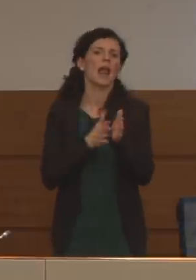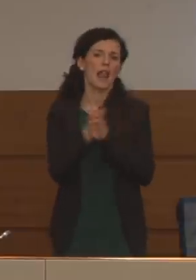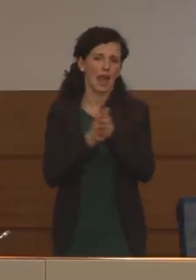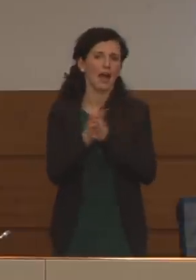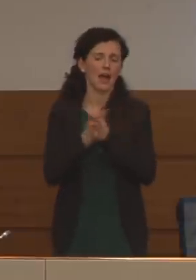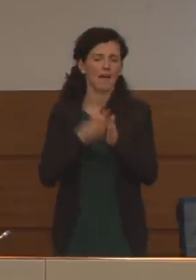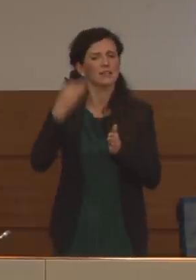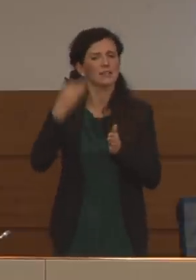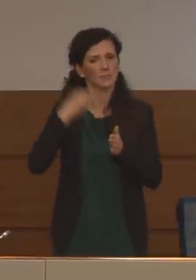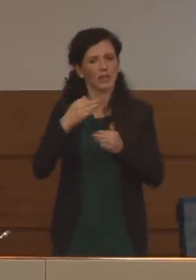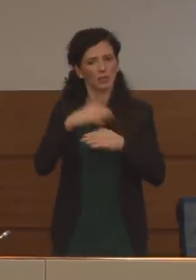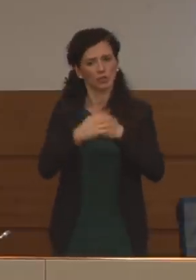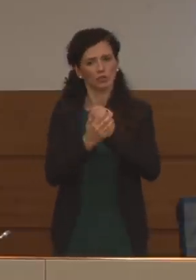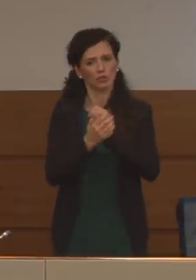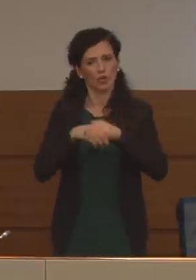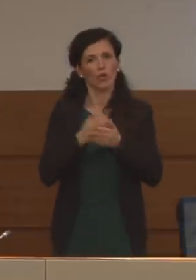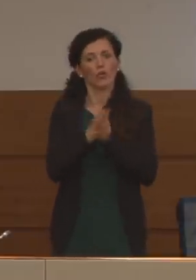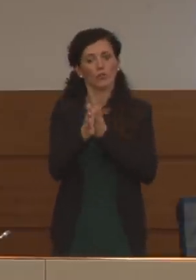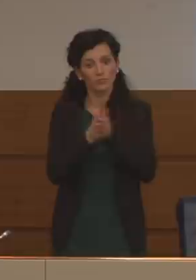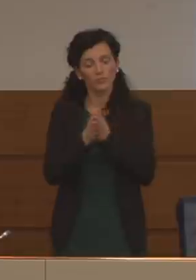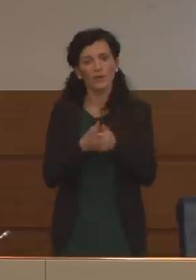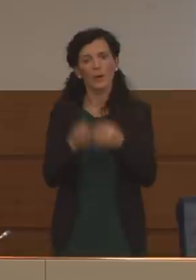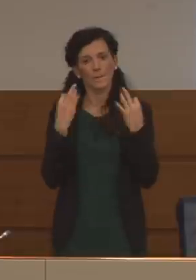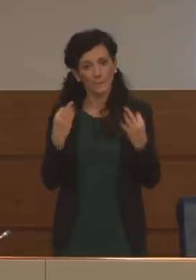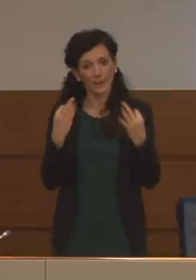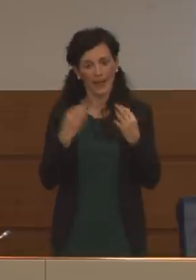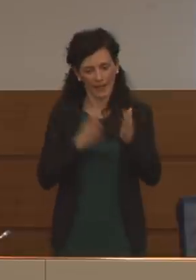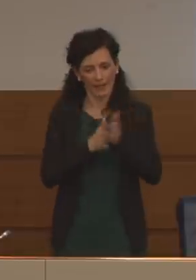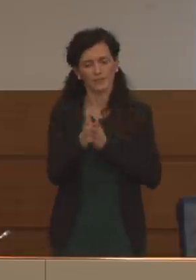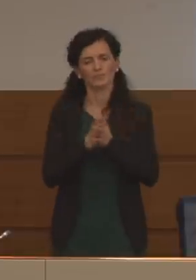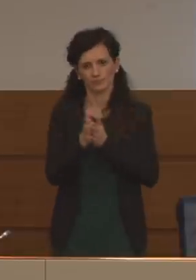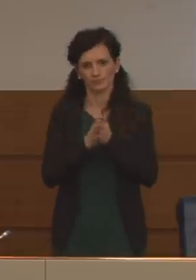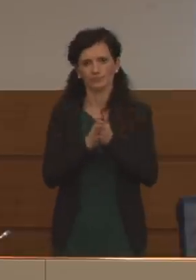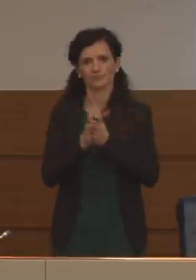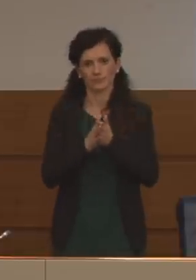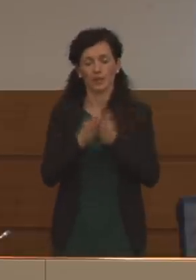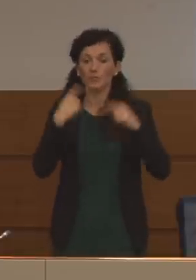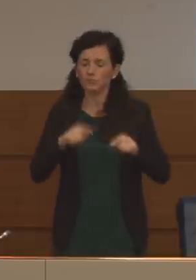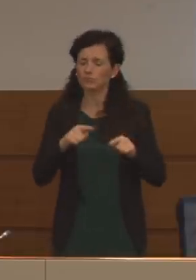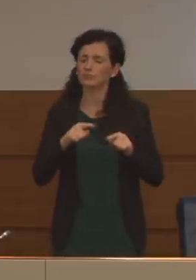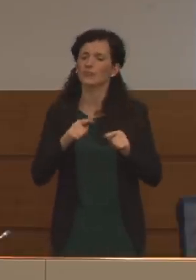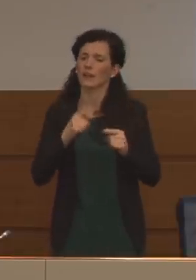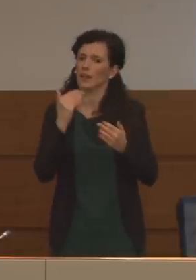e in maniera corretta le mani, questa è la miglior prevenzione rispetto alle superfici,